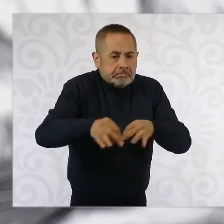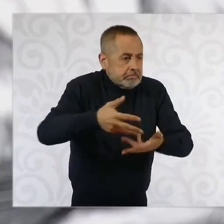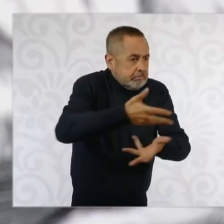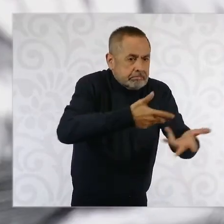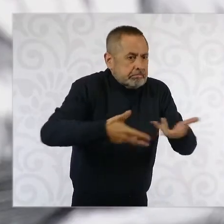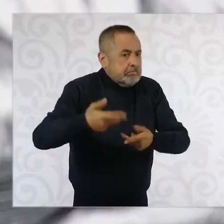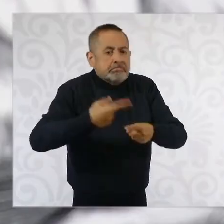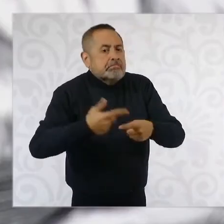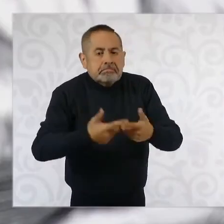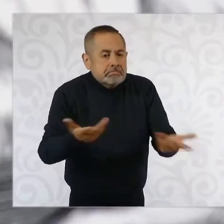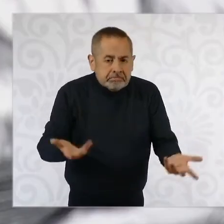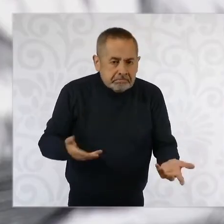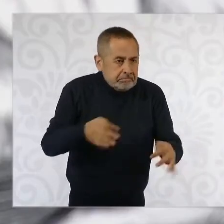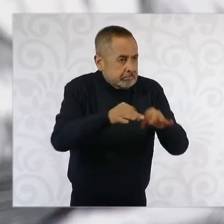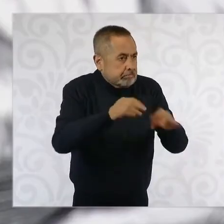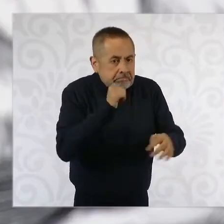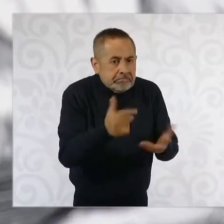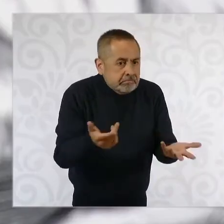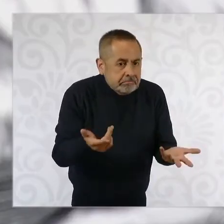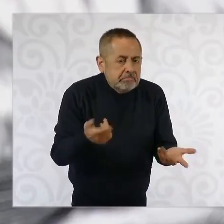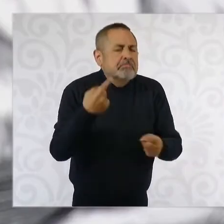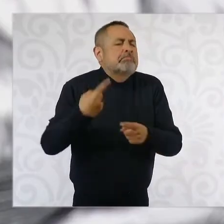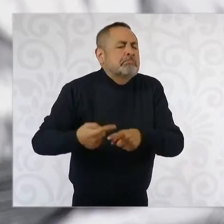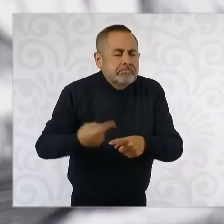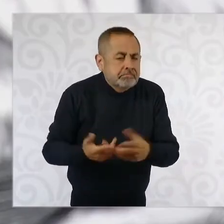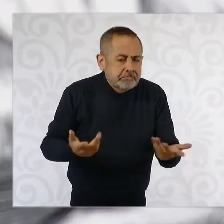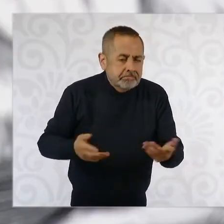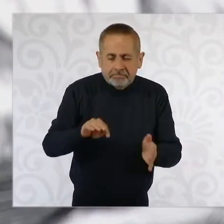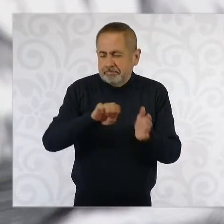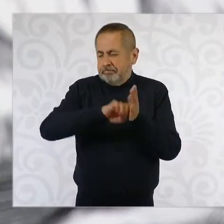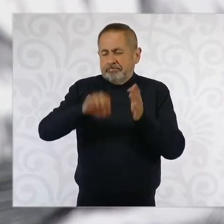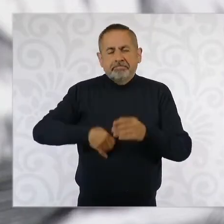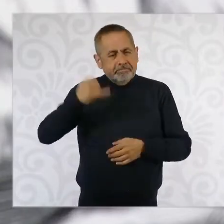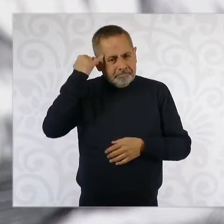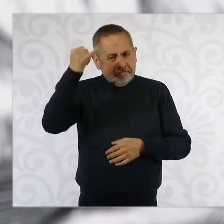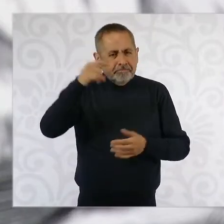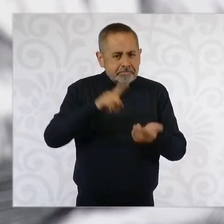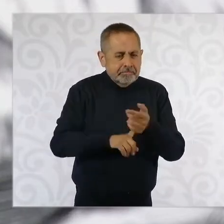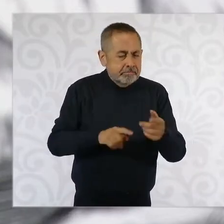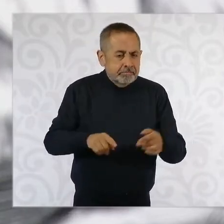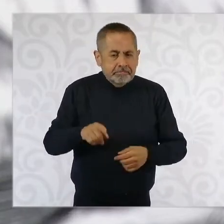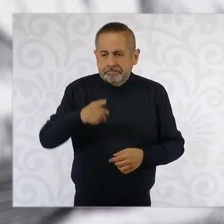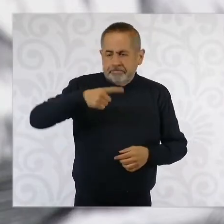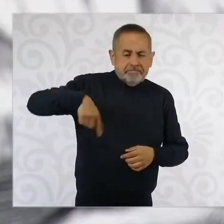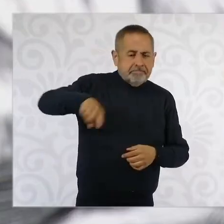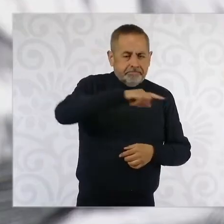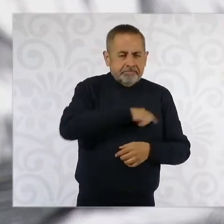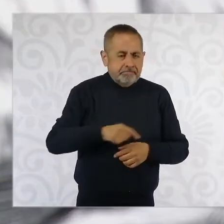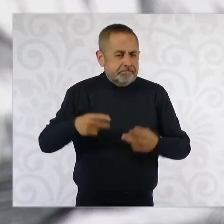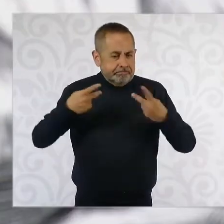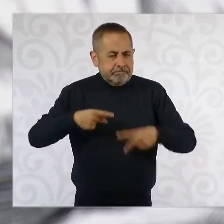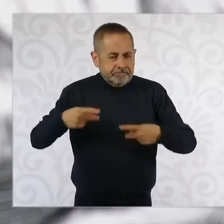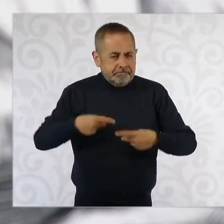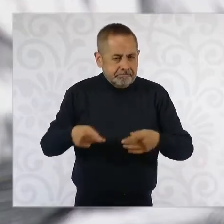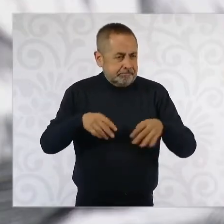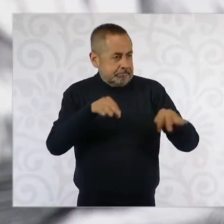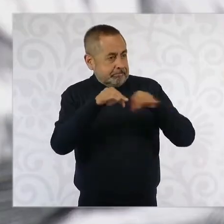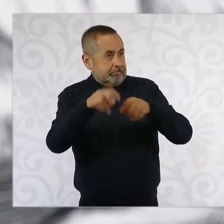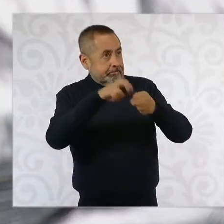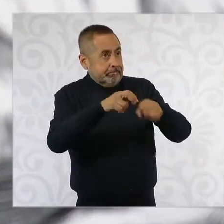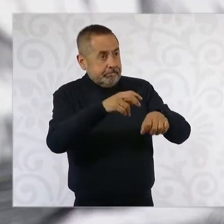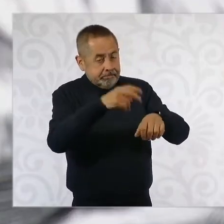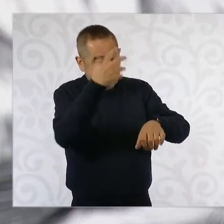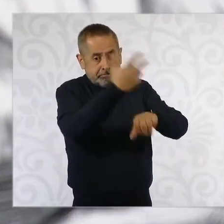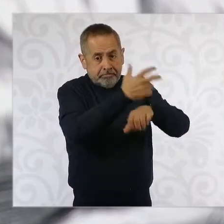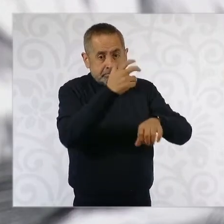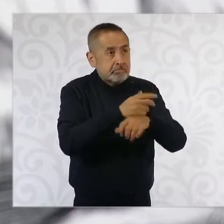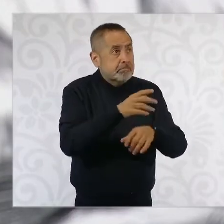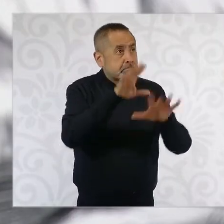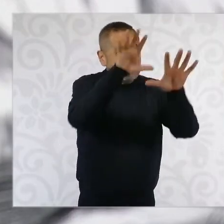trabajo trabajo de los mexicanos en Estados Unidos representaría una disminución Si no